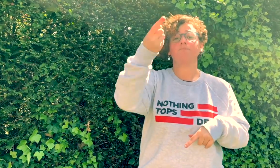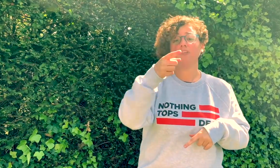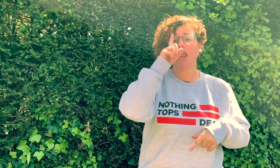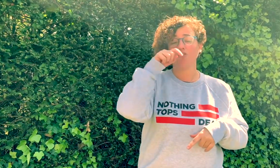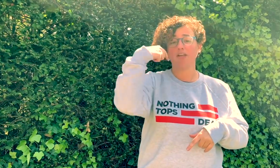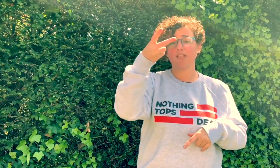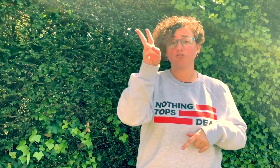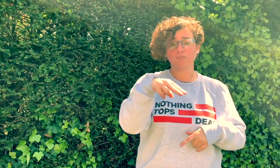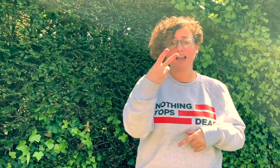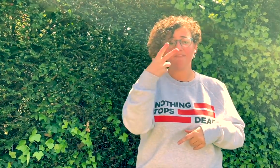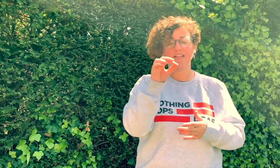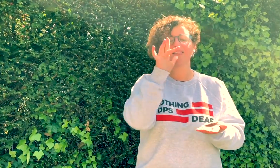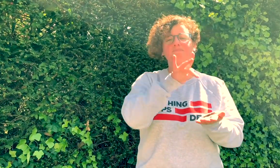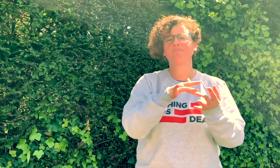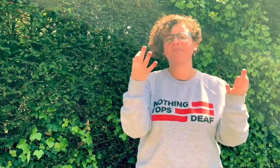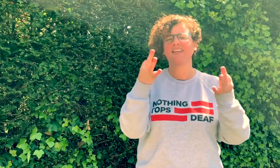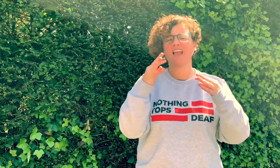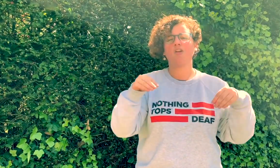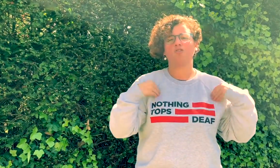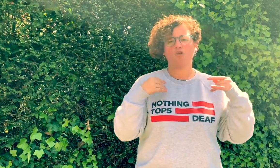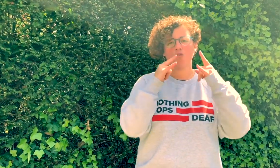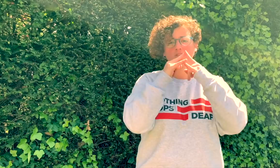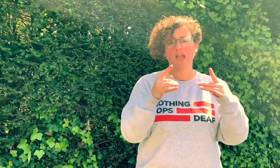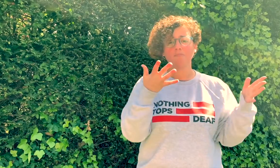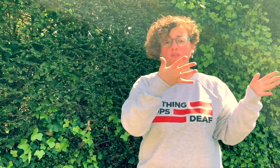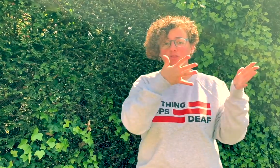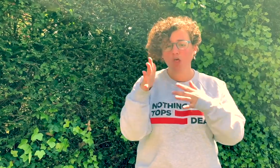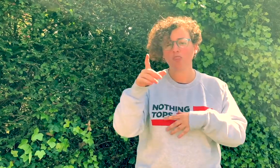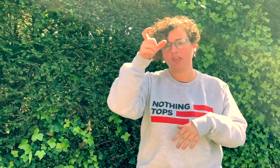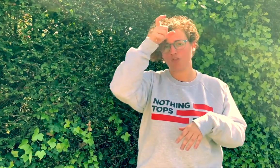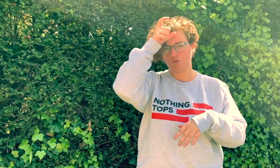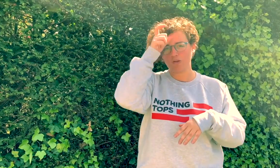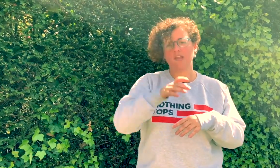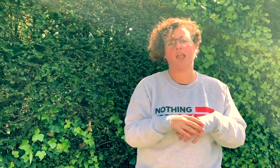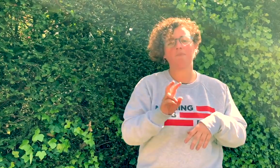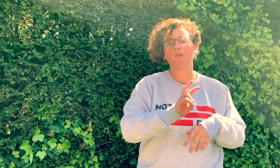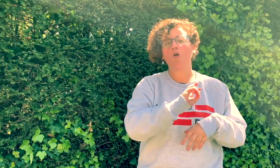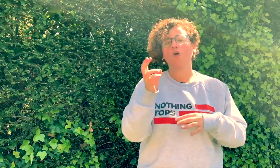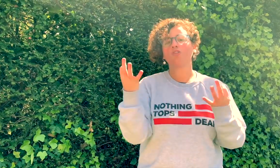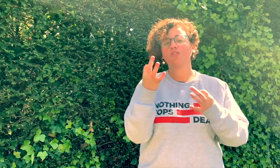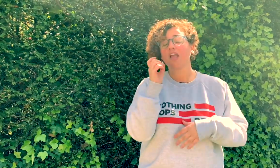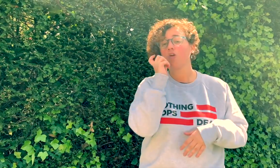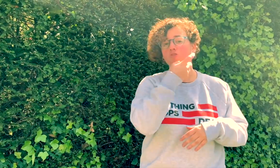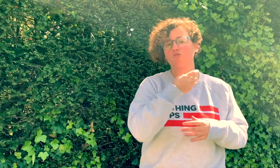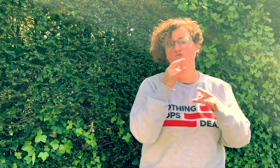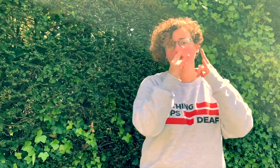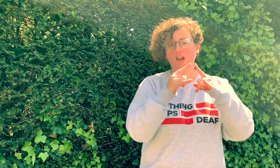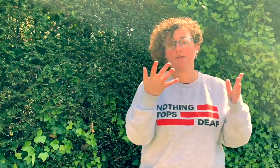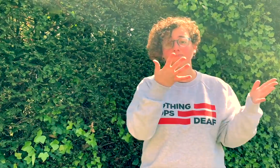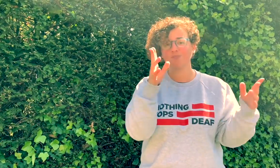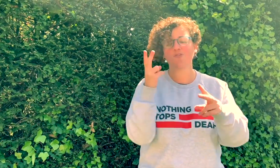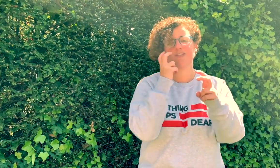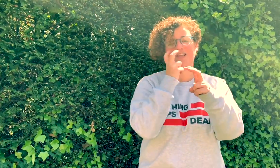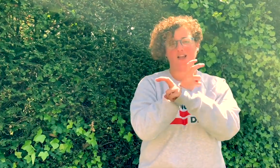En 2020 se celebrará el EUDY Youth Camp en Turquía y el EUDY Junior Camp en Austria.